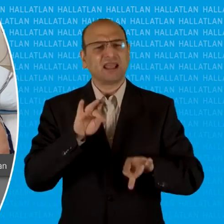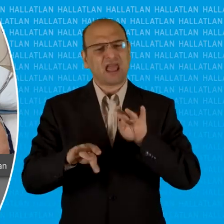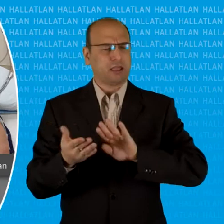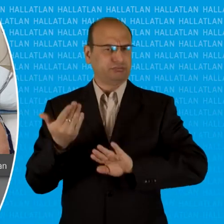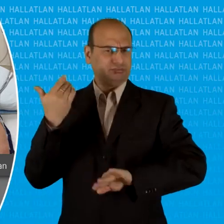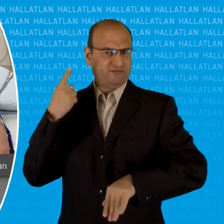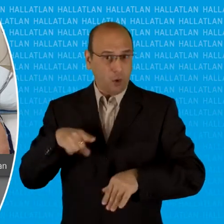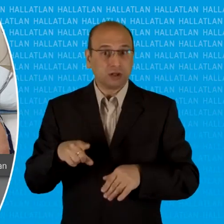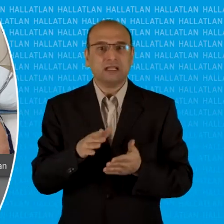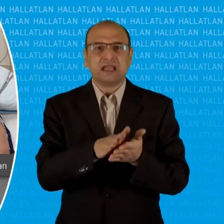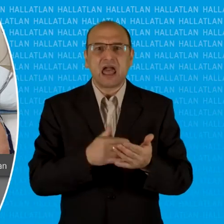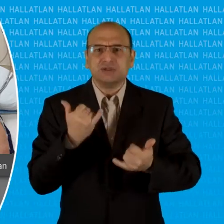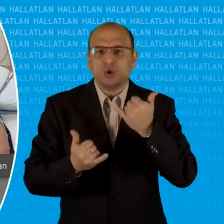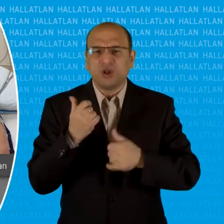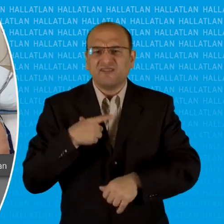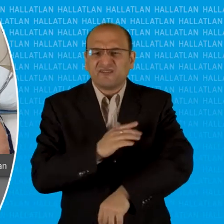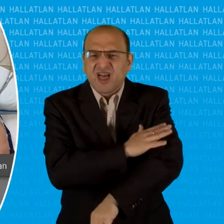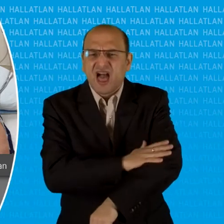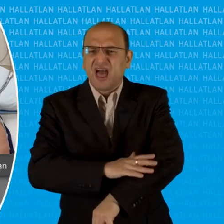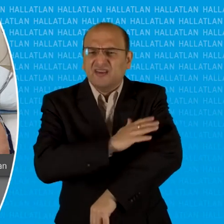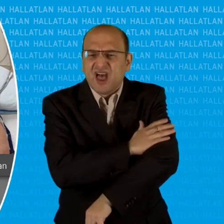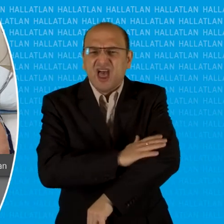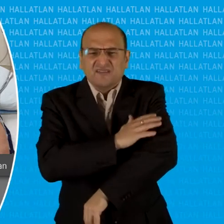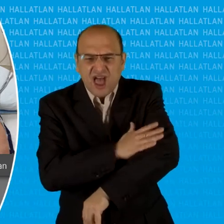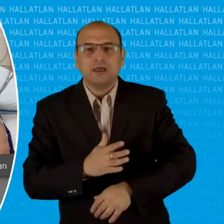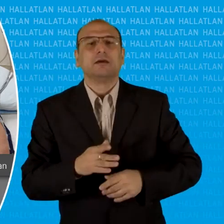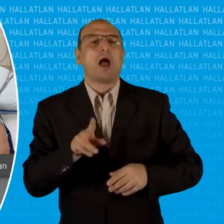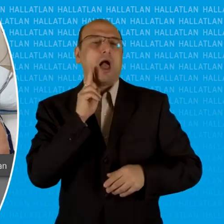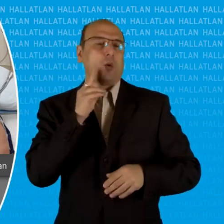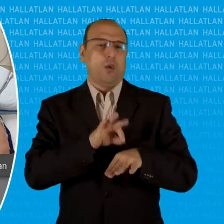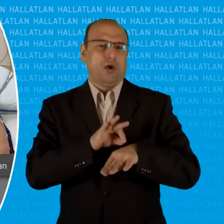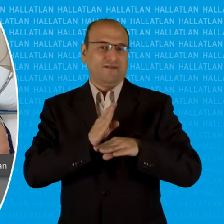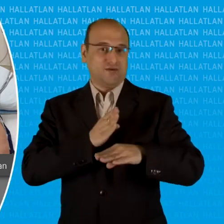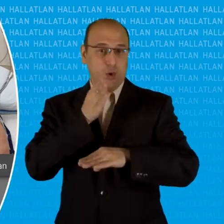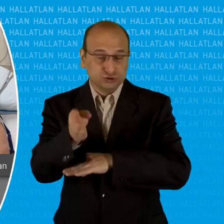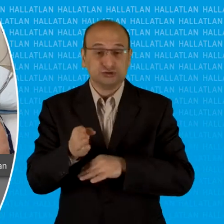Néhány hete kezdett fájni a karja, ekkor fordult orvoshoz.